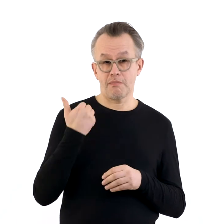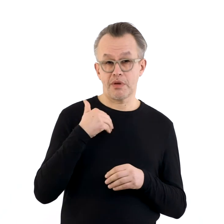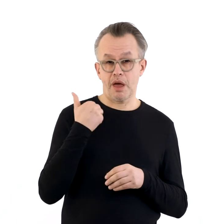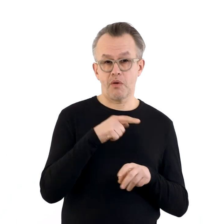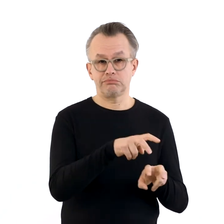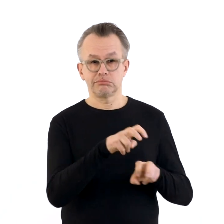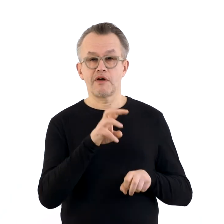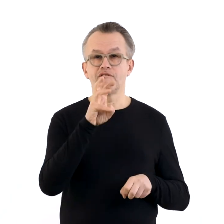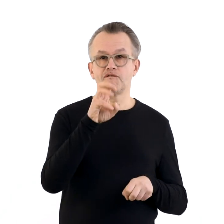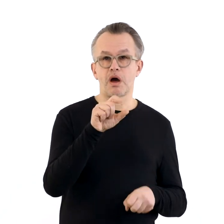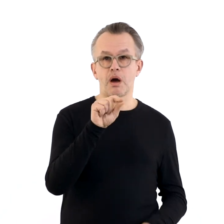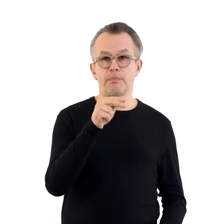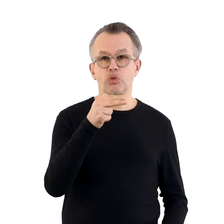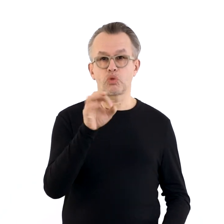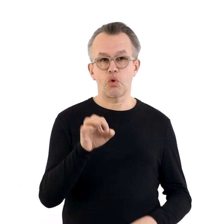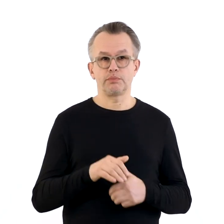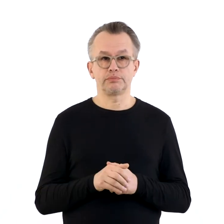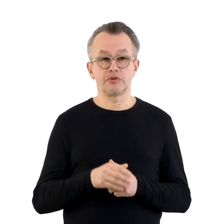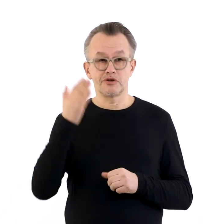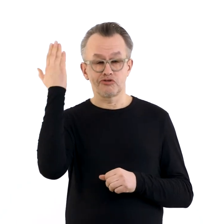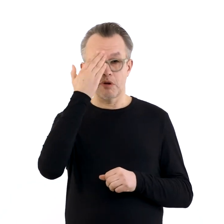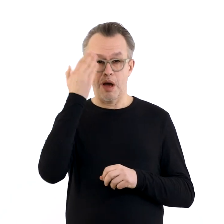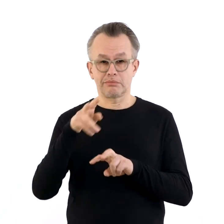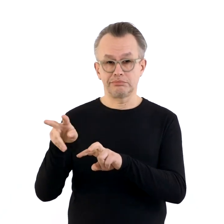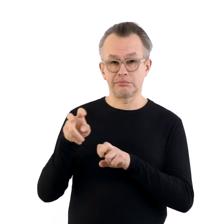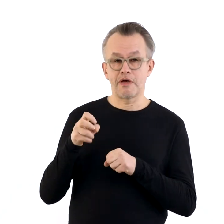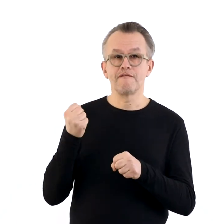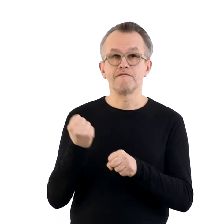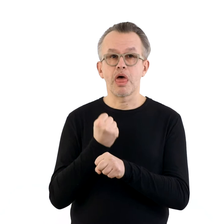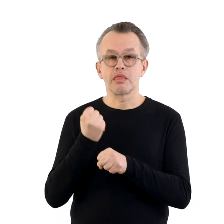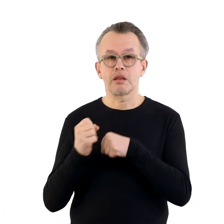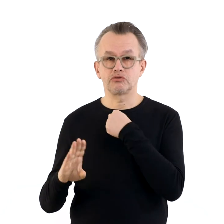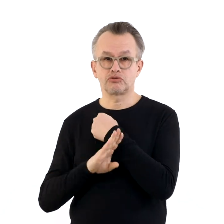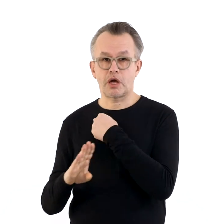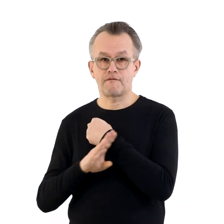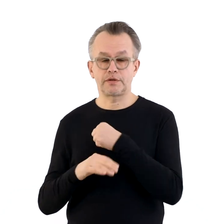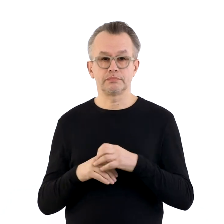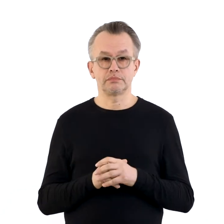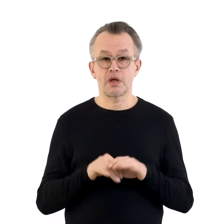Biel uzyskiwano z wapna, a czerń z węgla drzewnego.